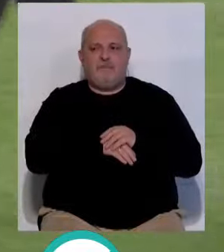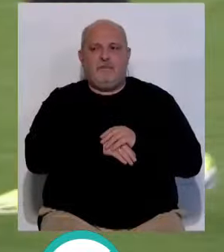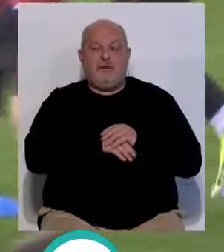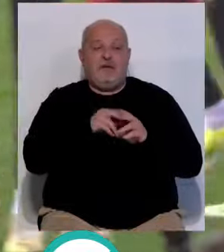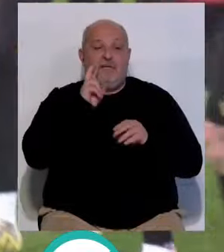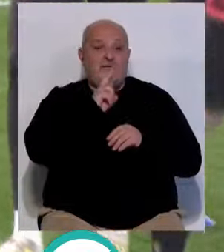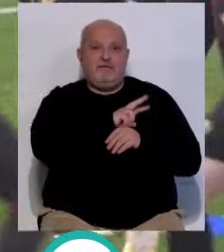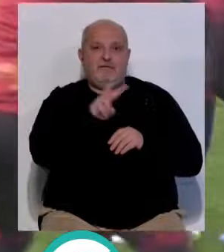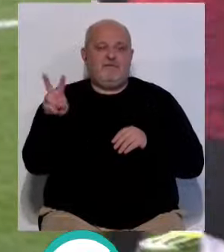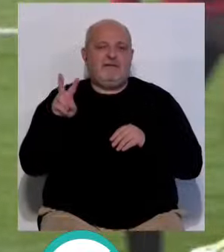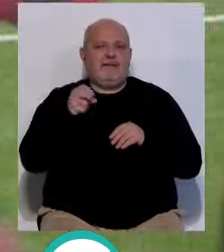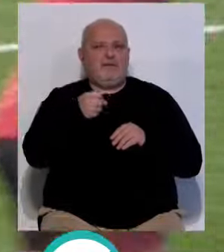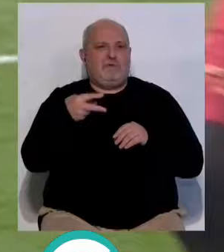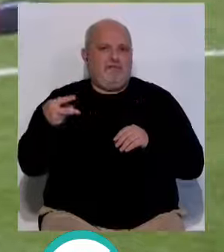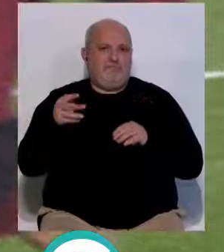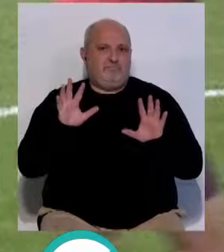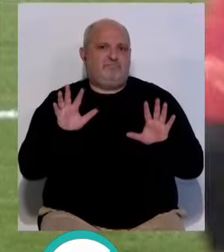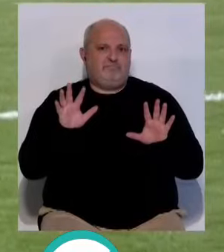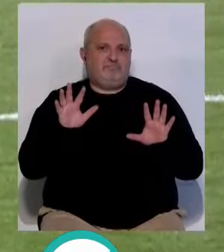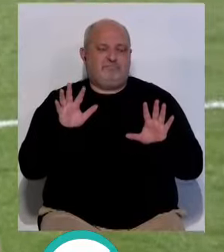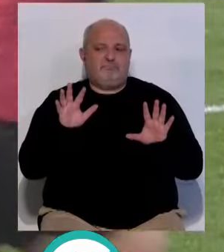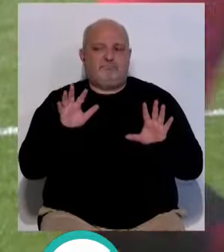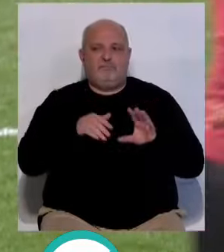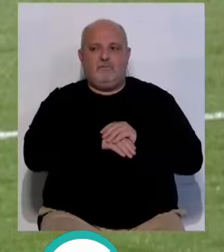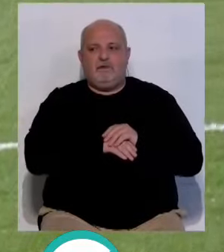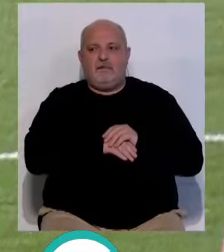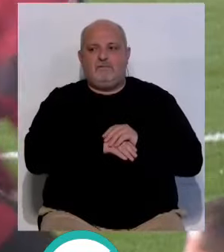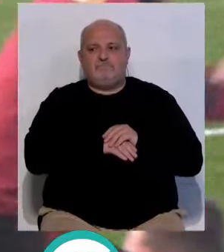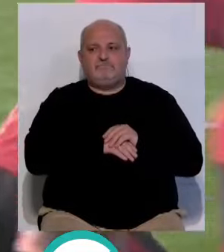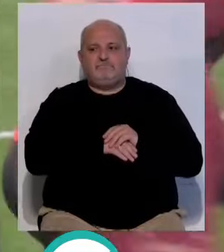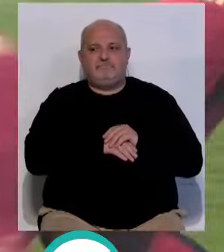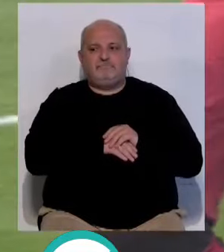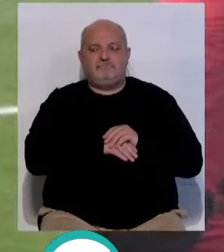ahora los resultados Porque todos estábamos contentos Claro que sí pero el rendimiento es